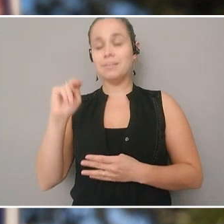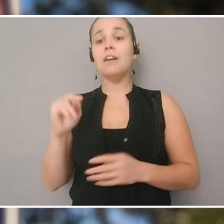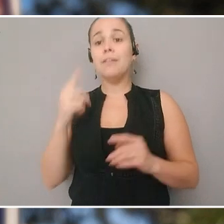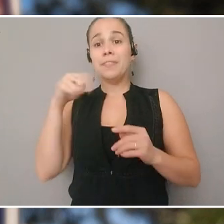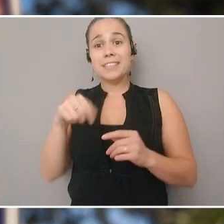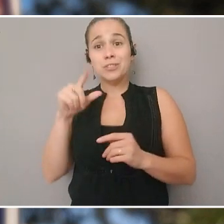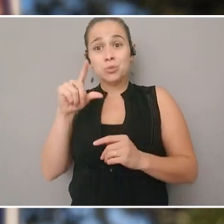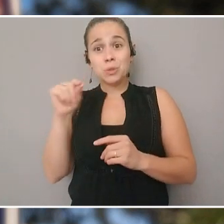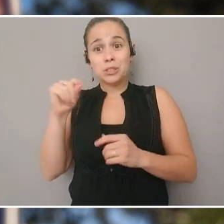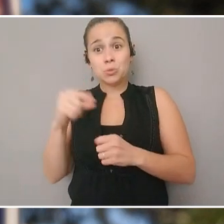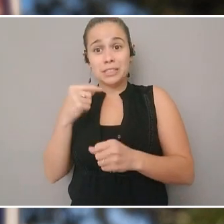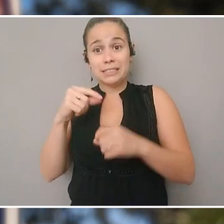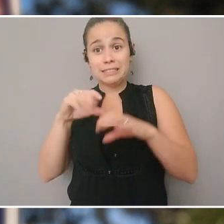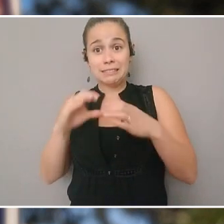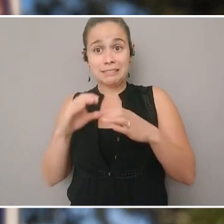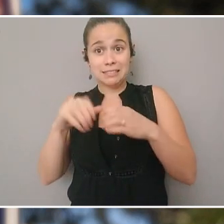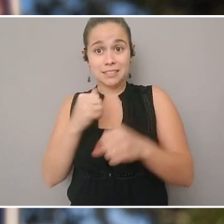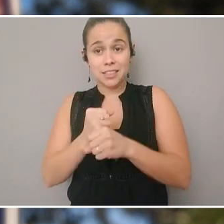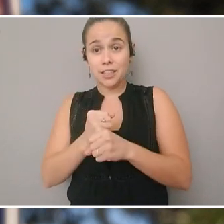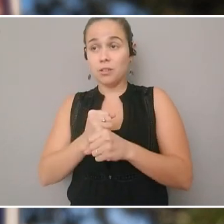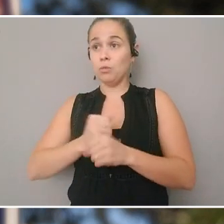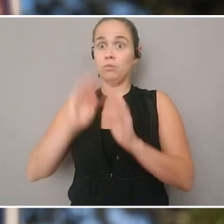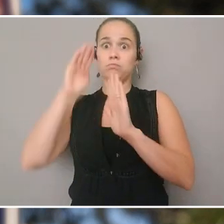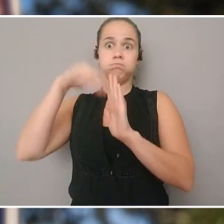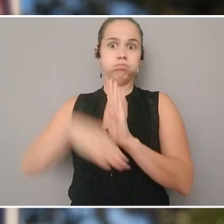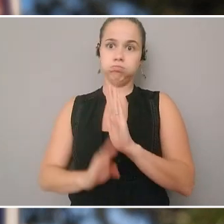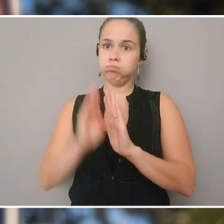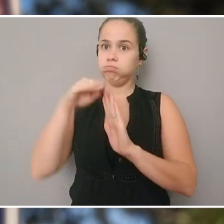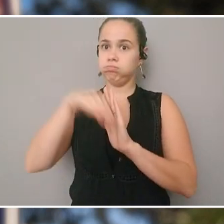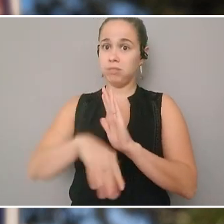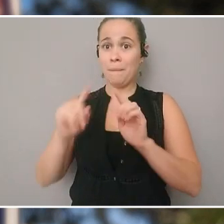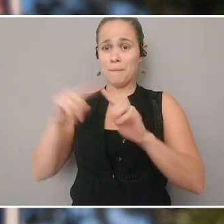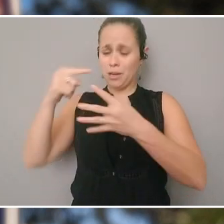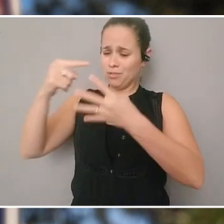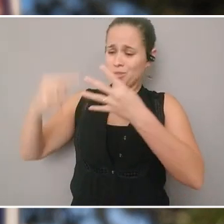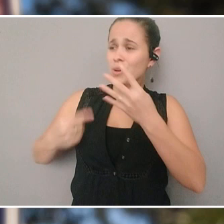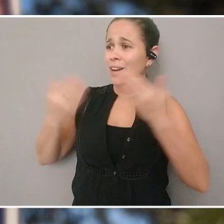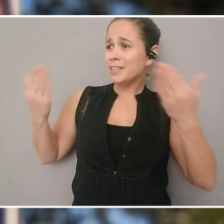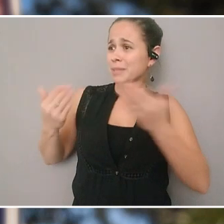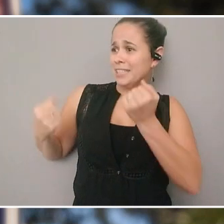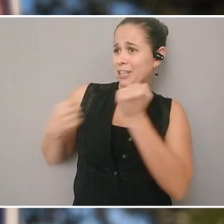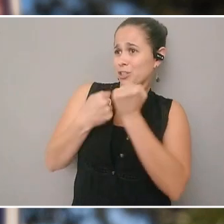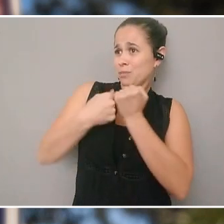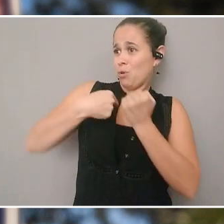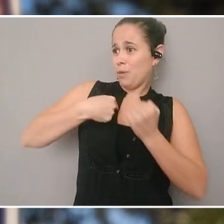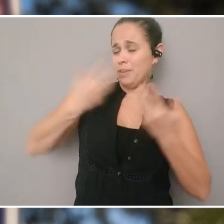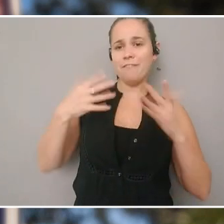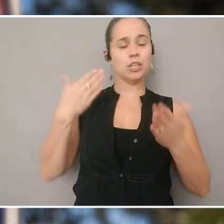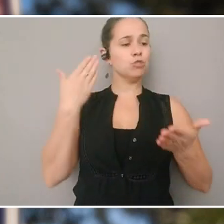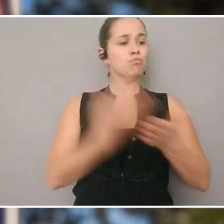ha sido una gran montaña rusa pero en estar aquí han demostrado que